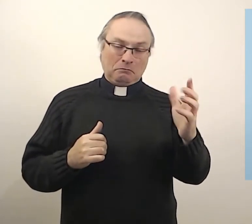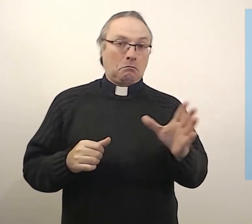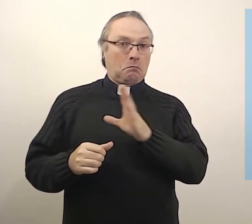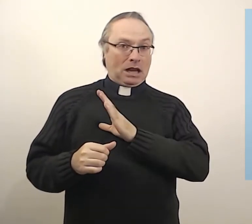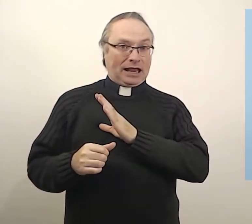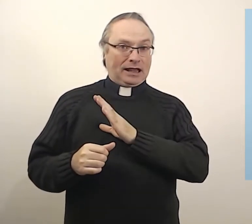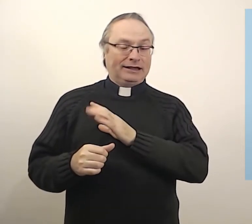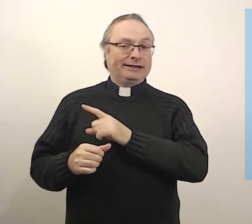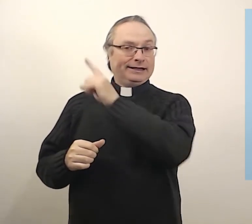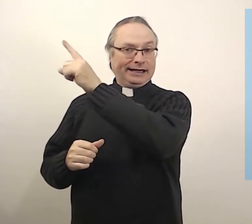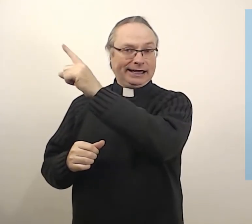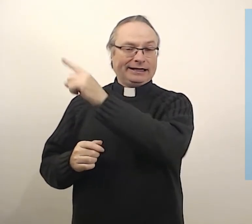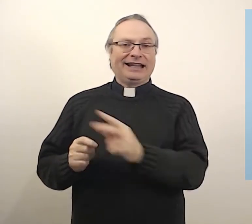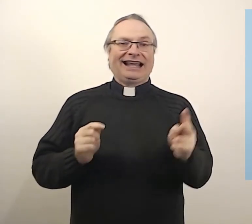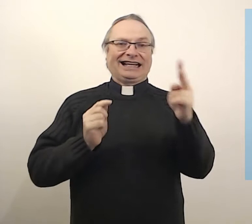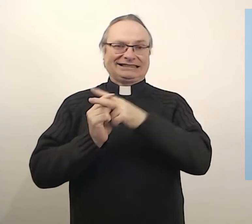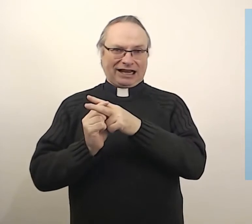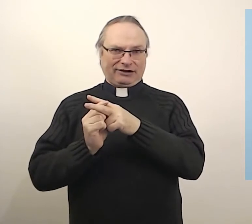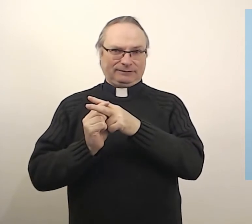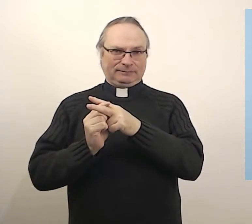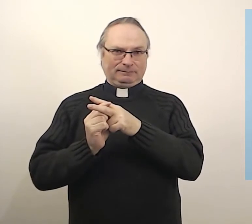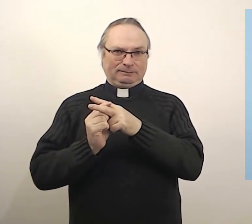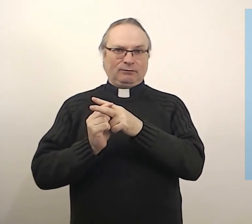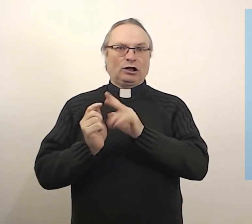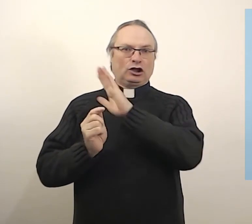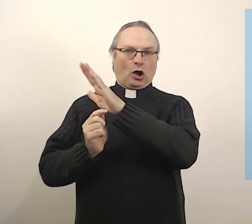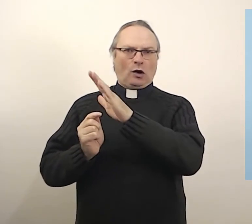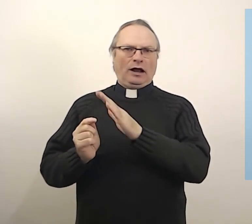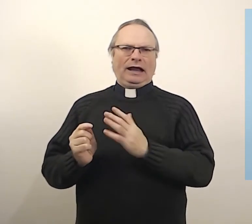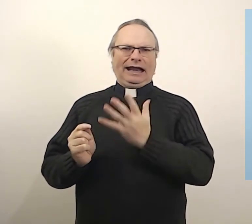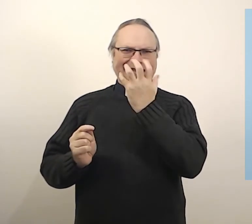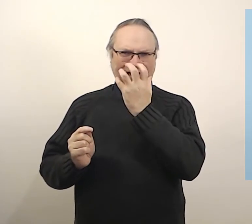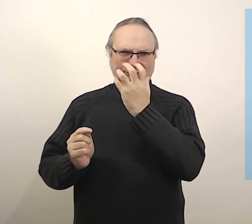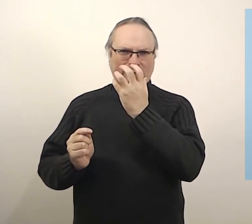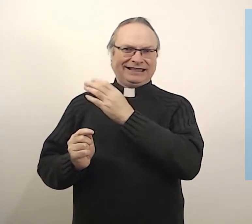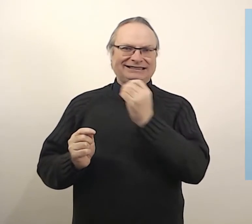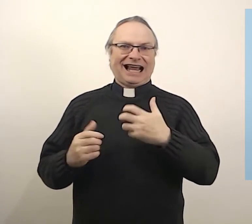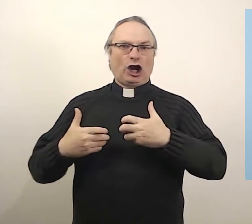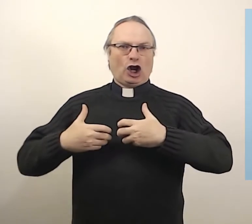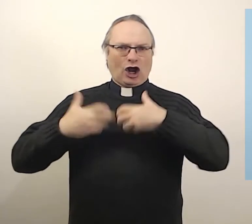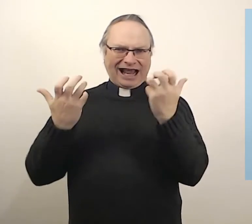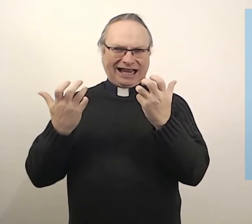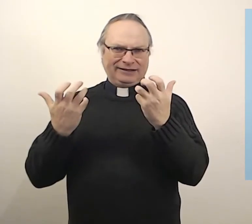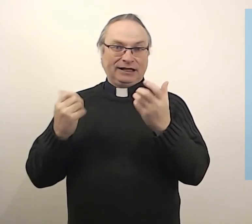mais il réserve son indignation et sa colère